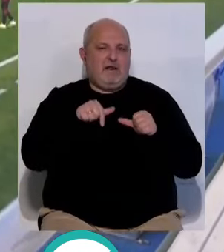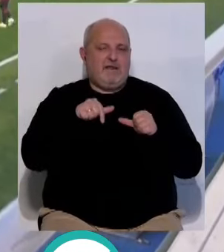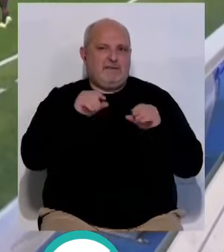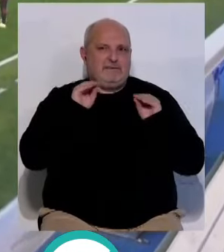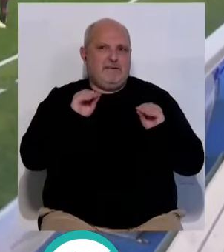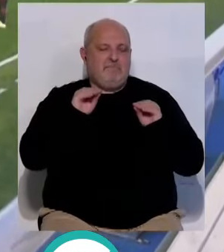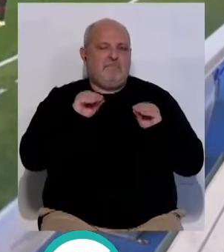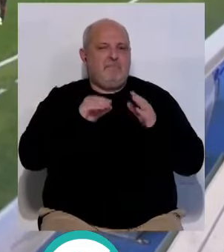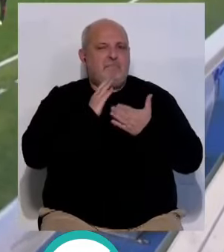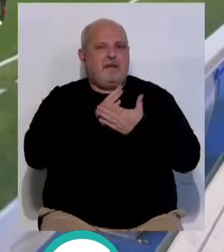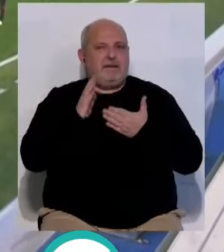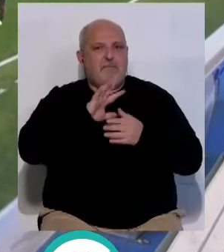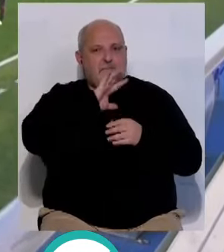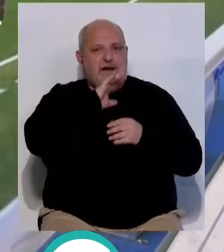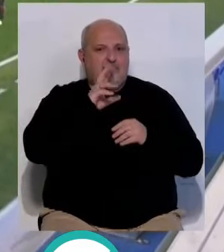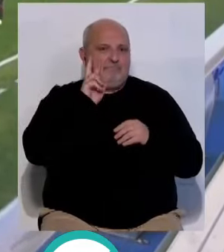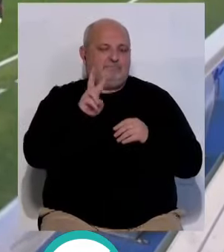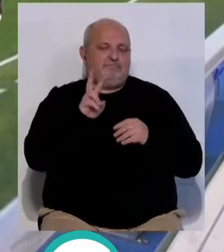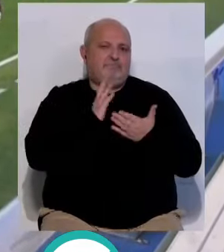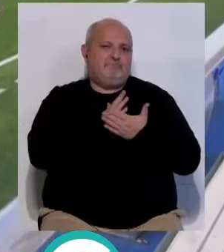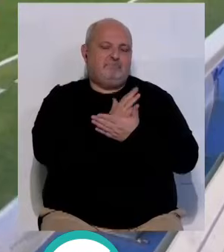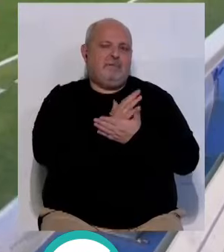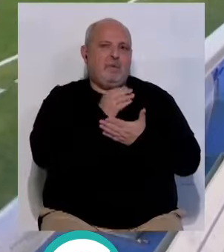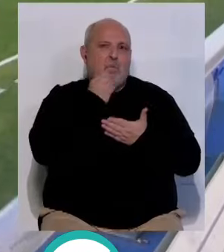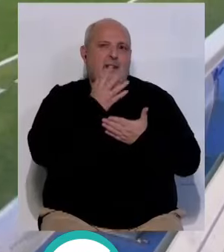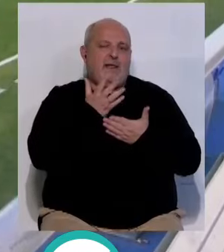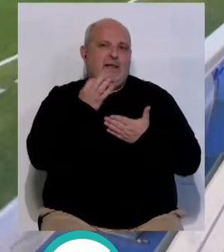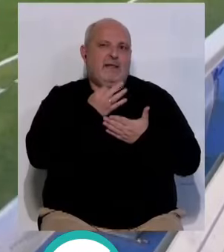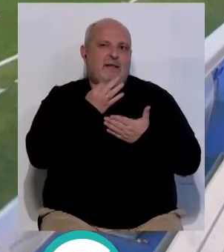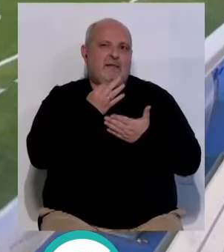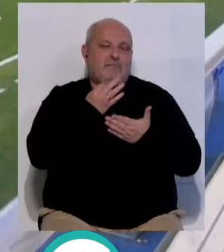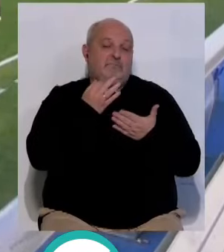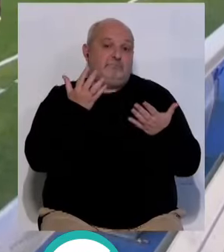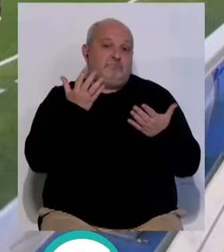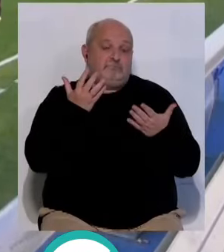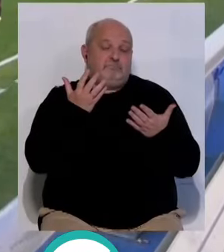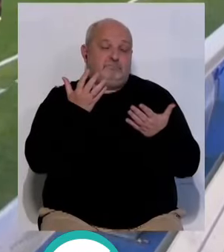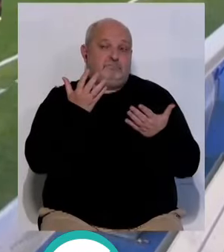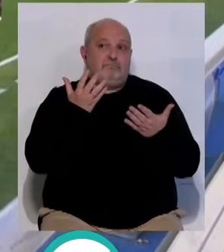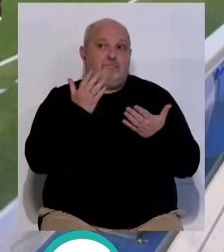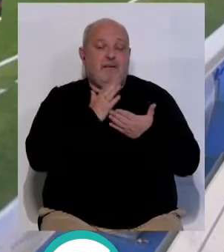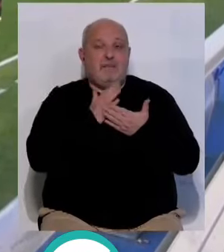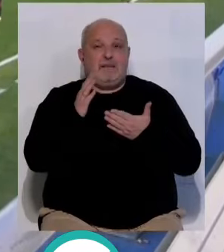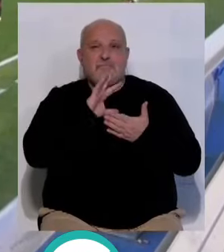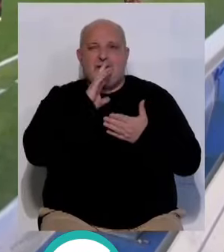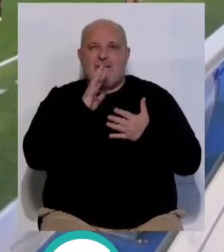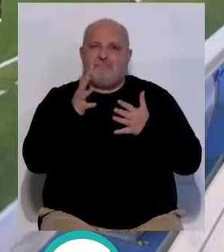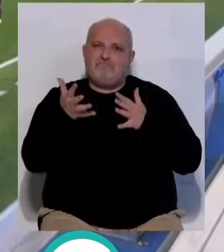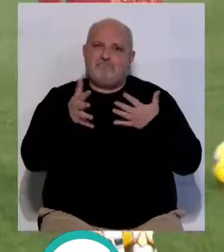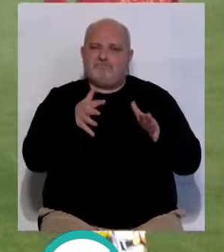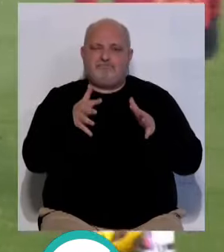la parte mala y la parte buena y la parte buena sea vamos la parte mala más o menos Sigue igual